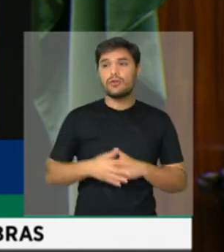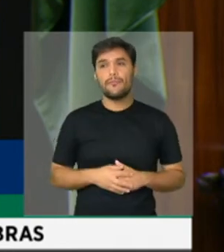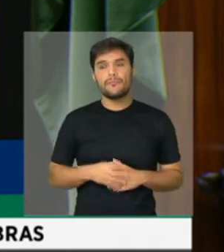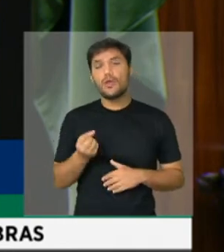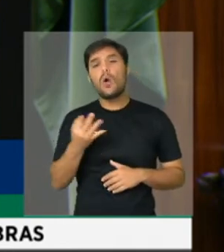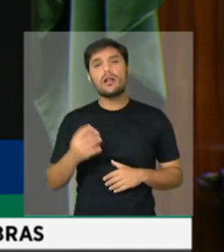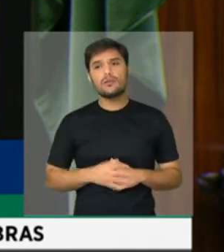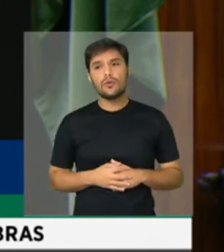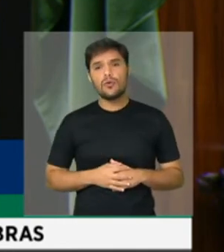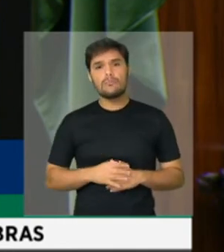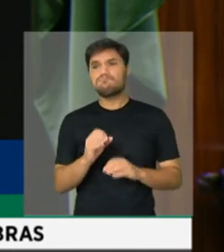QUE O PRIVADO JÁ OCUPA 70%, QUE ERA O QUE OS SENHORES ME